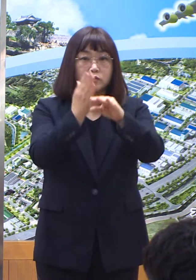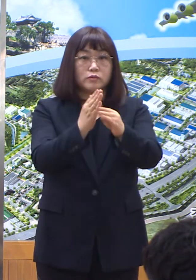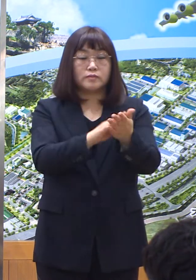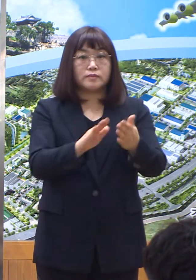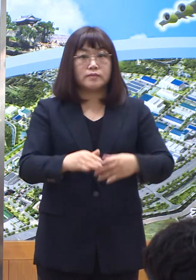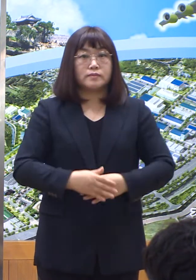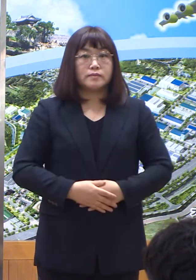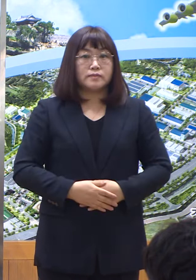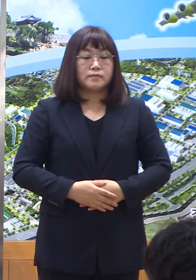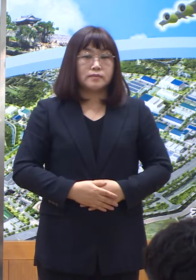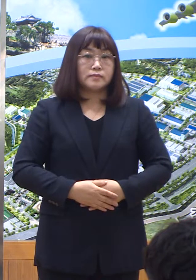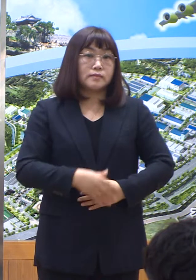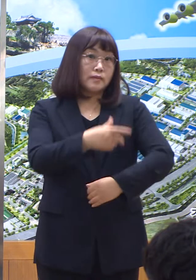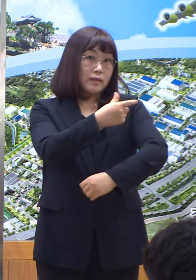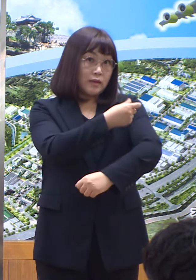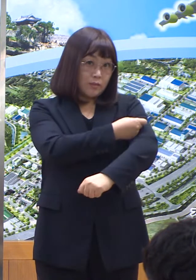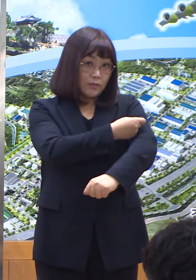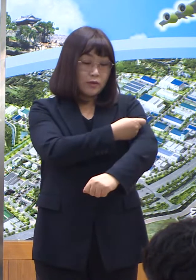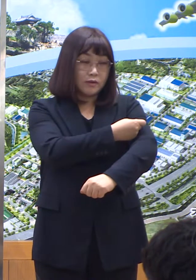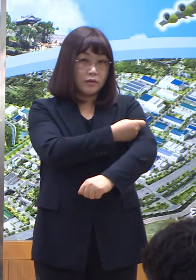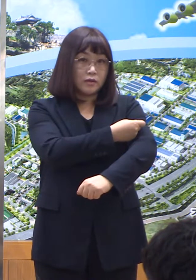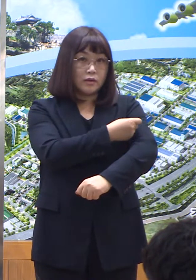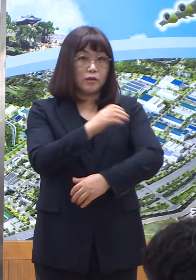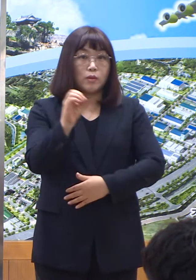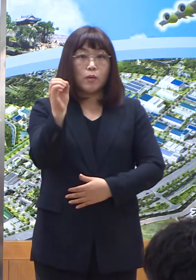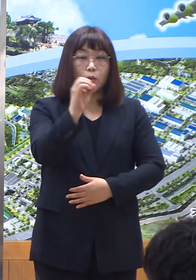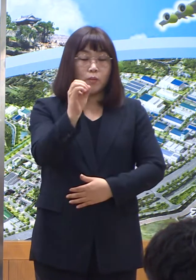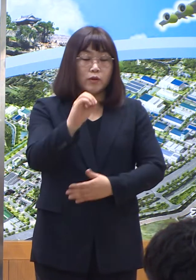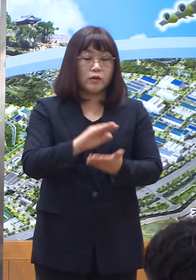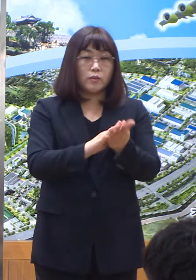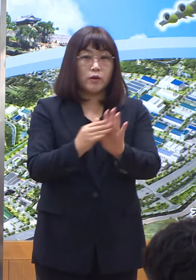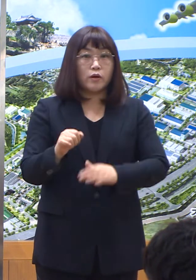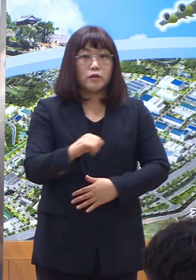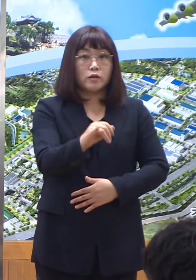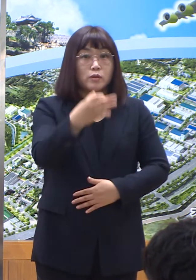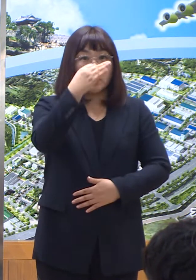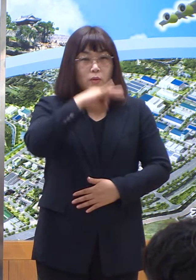아 백신 예방 접종은 오릭스는 변비에도 또 가 된 후